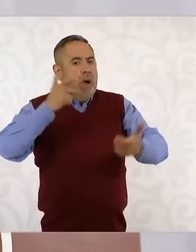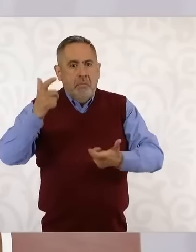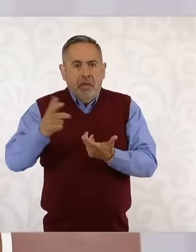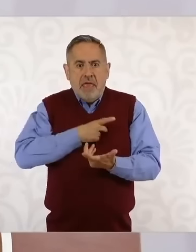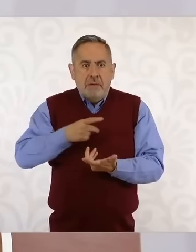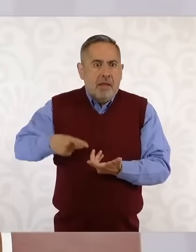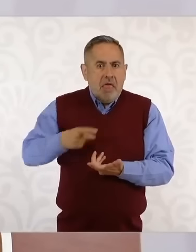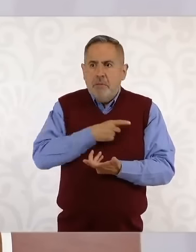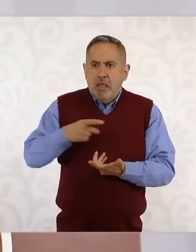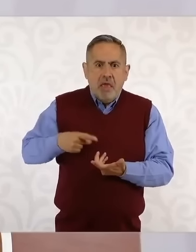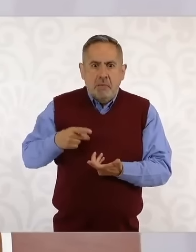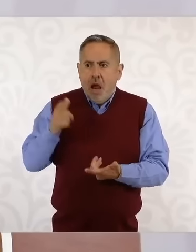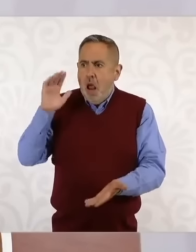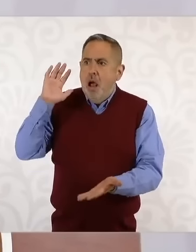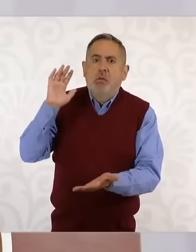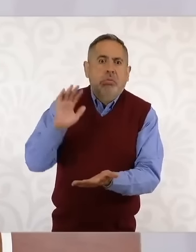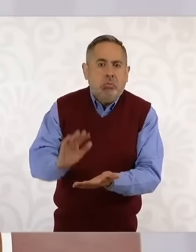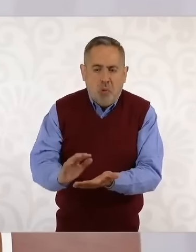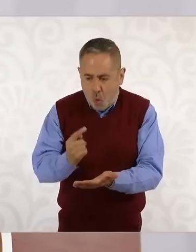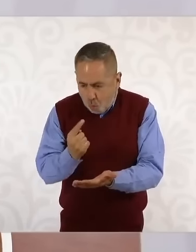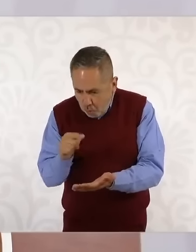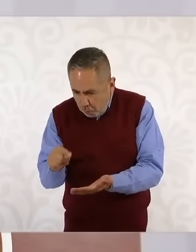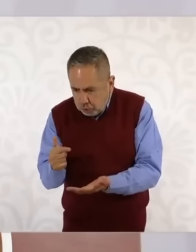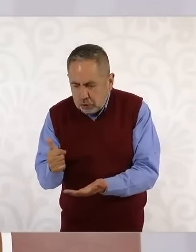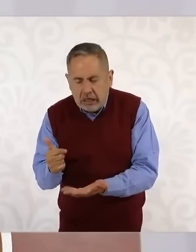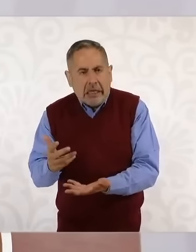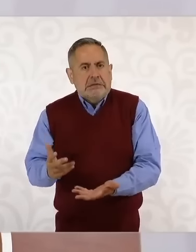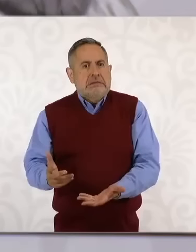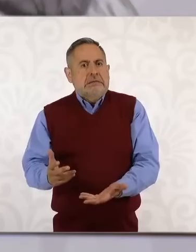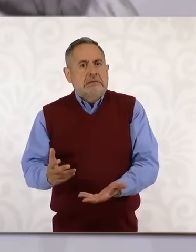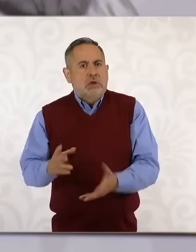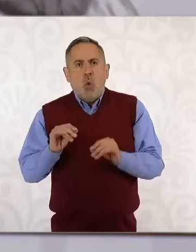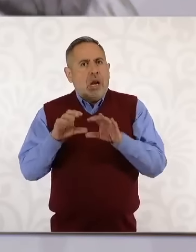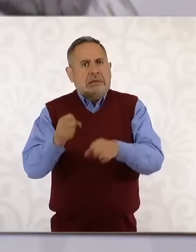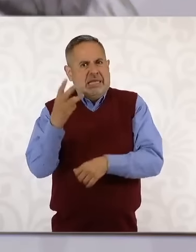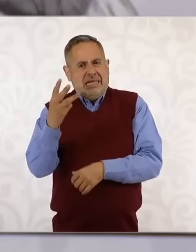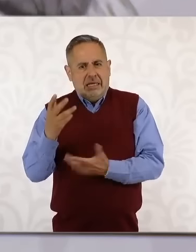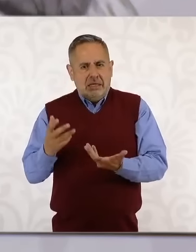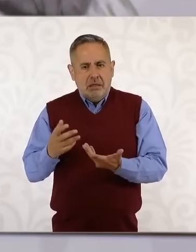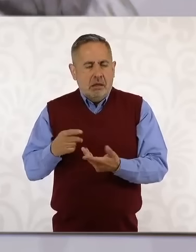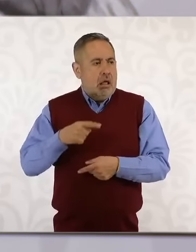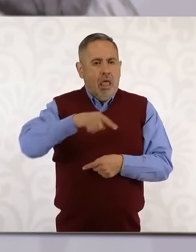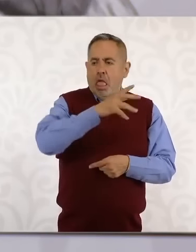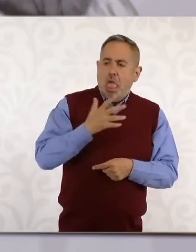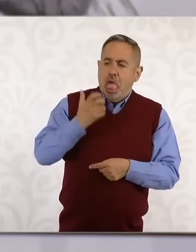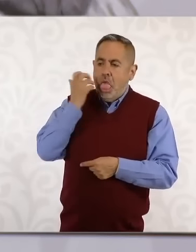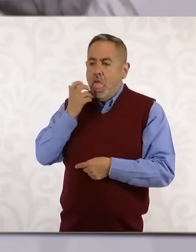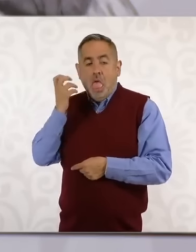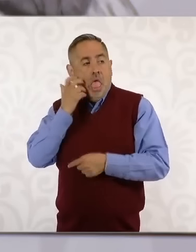diarios. O sea, ni la una ni la otra. y en muchos casos solo sirvió para la especulación de algunas